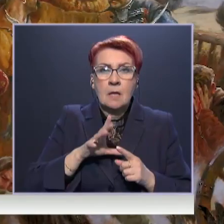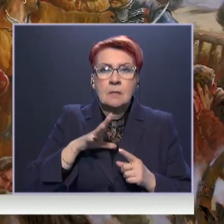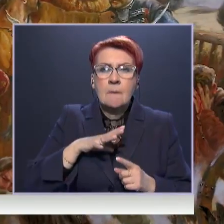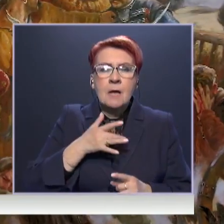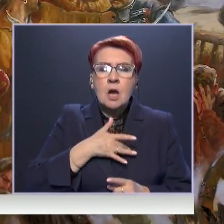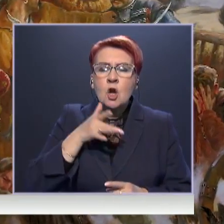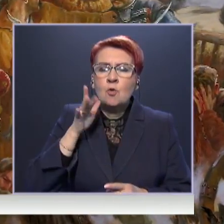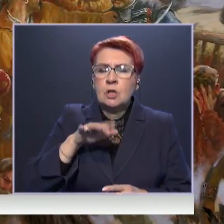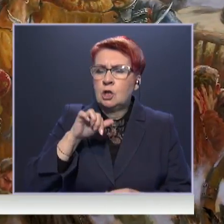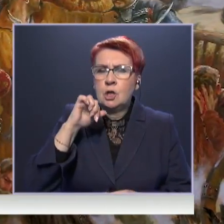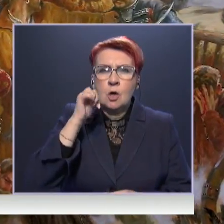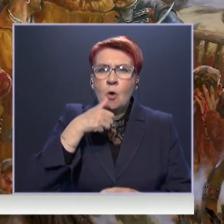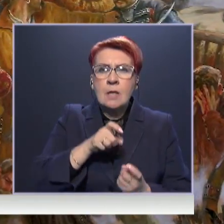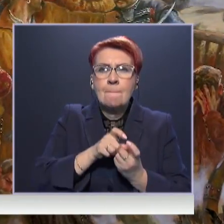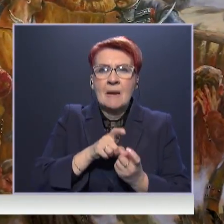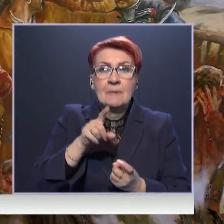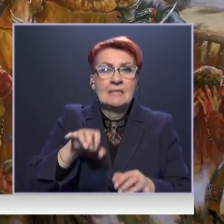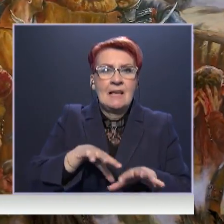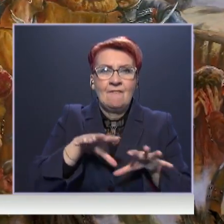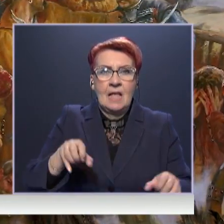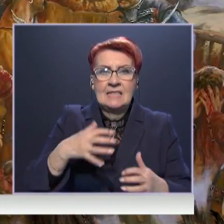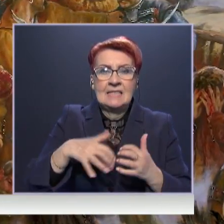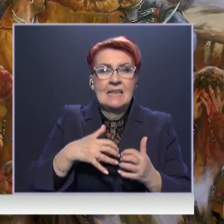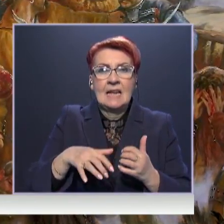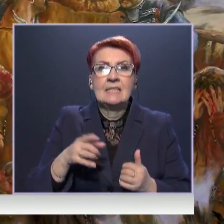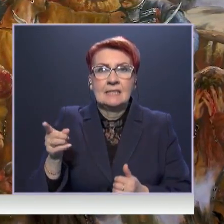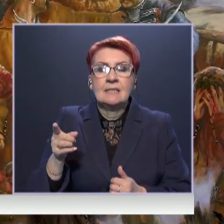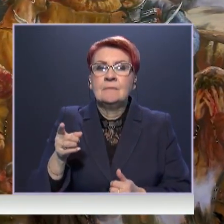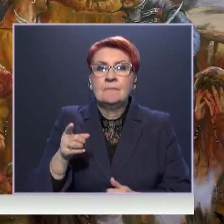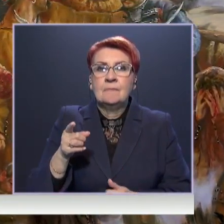год лютейшей борьбы за власть среди Элит и абсолютной